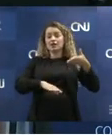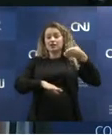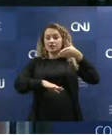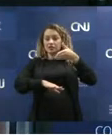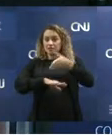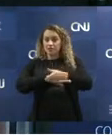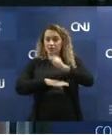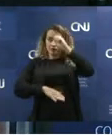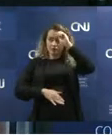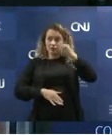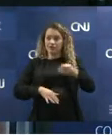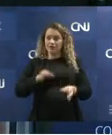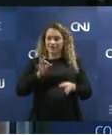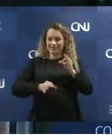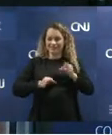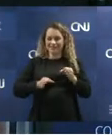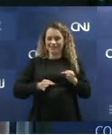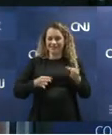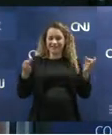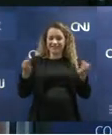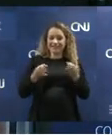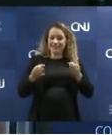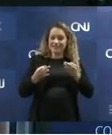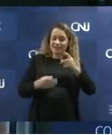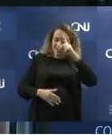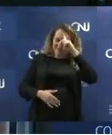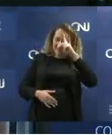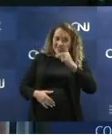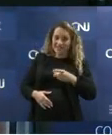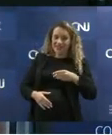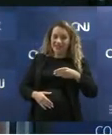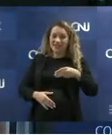seria destinada ao Ministério Público. Então eu começo minha sustentação oral, excelências,